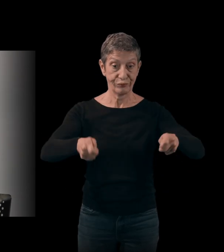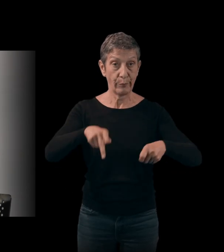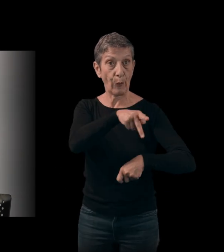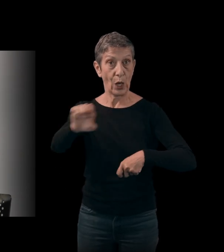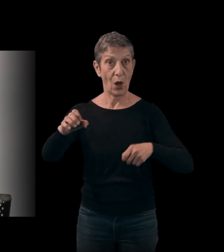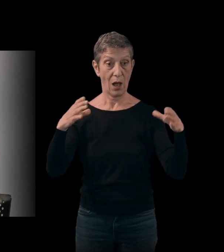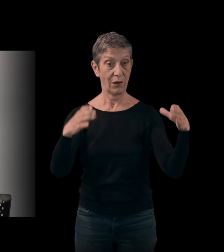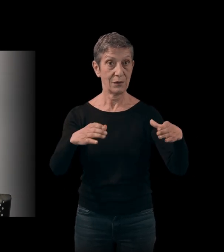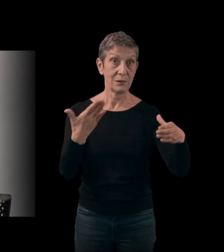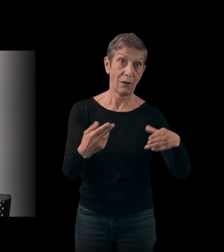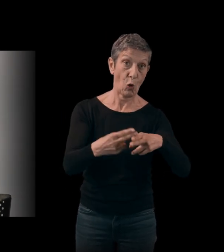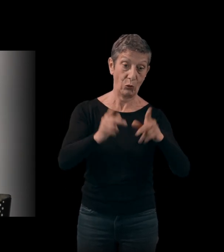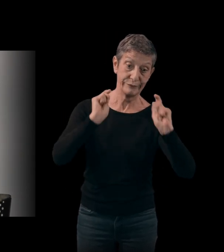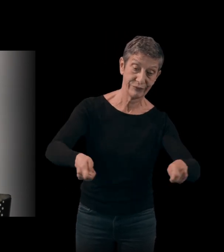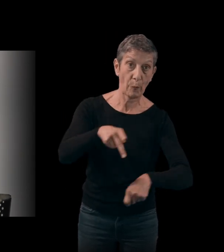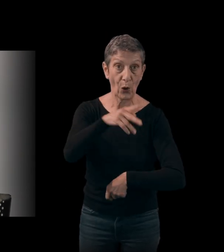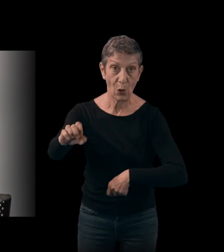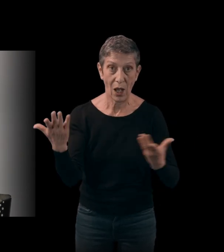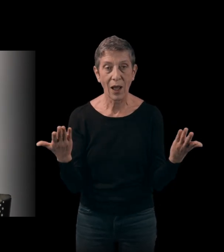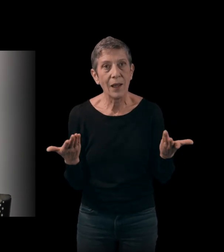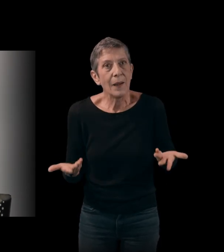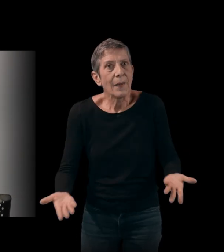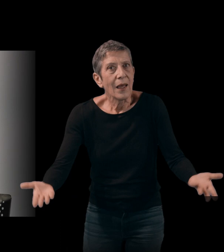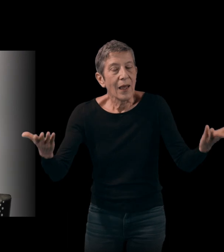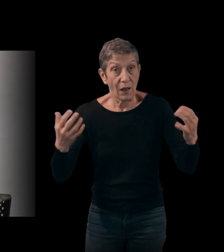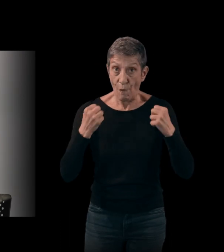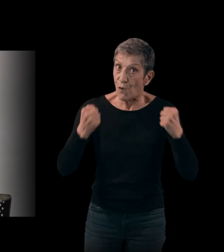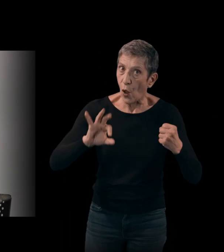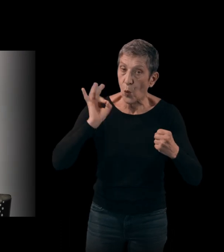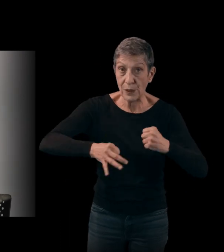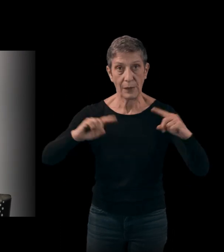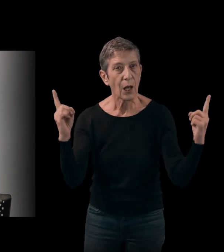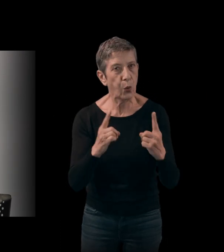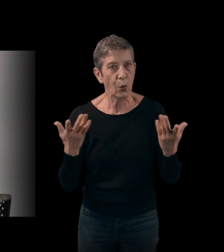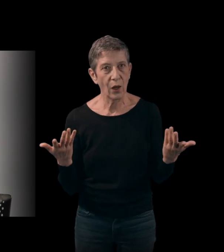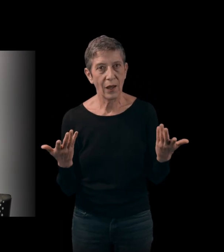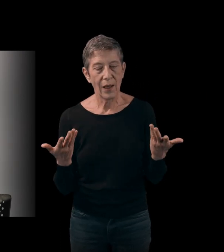et une communauté dans le texte. C'était très intense, mais très court. Et du coup, j'étais un petit peu…